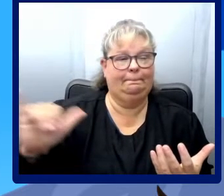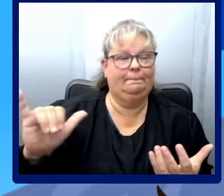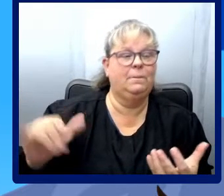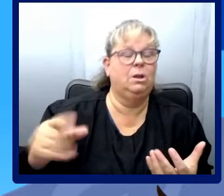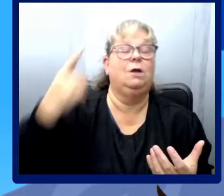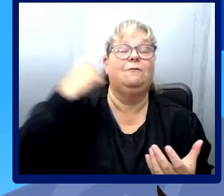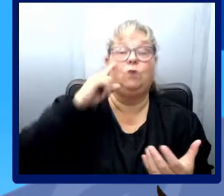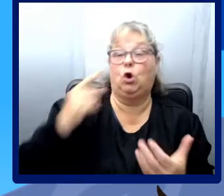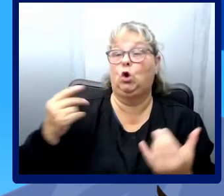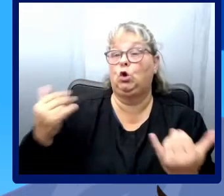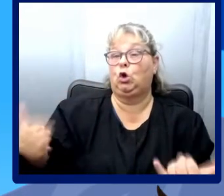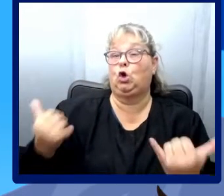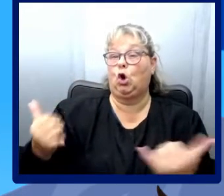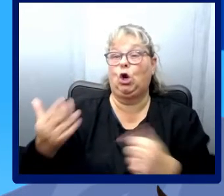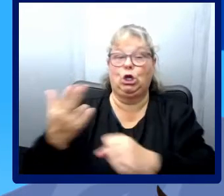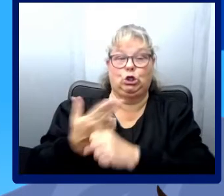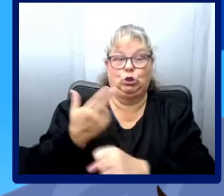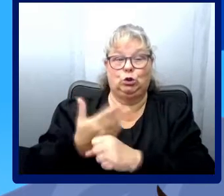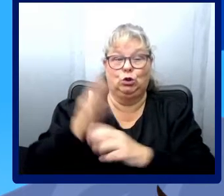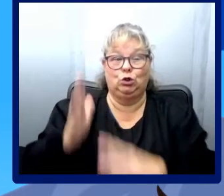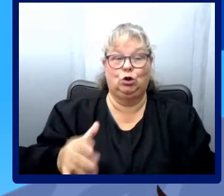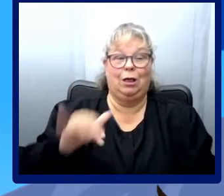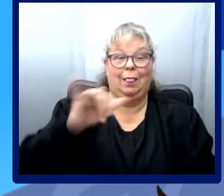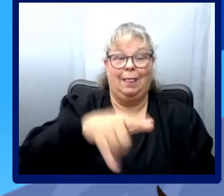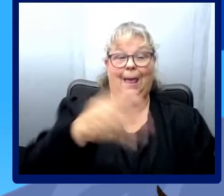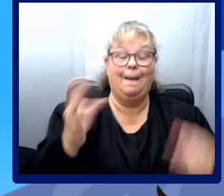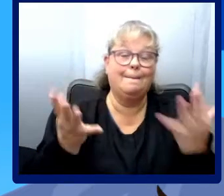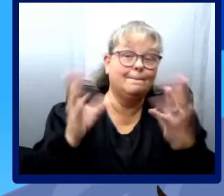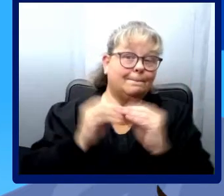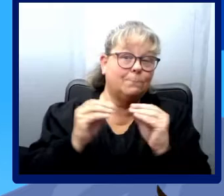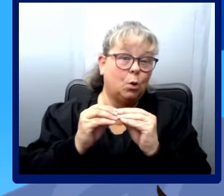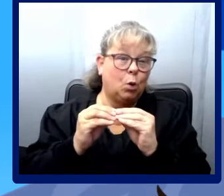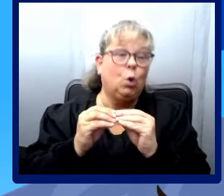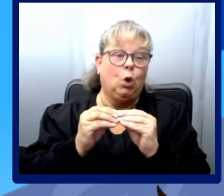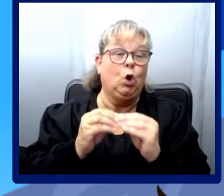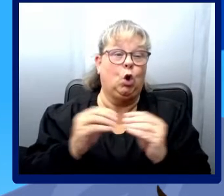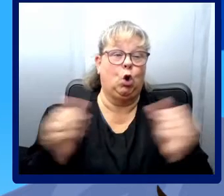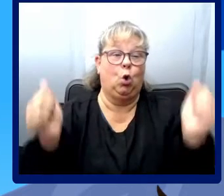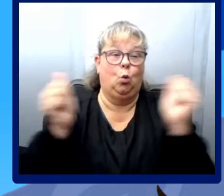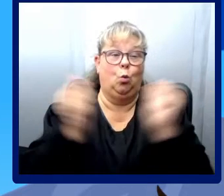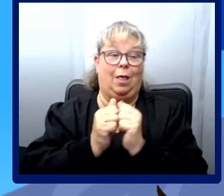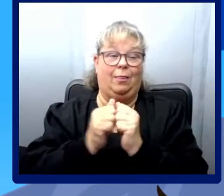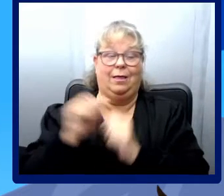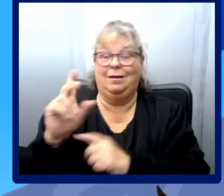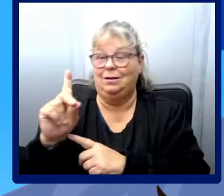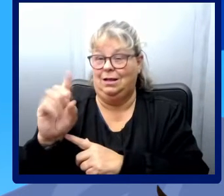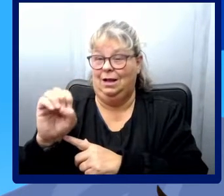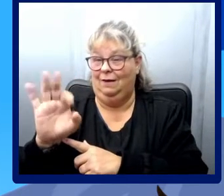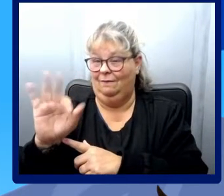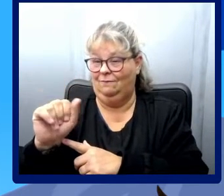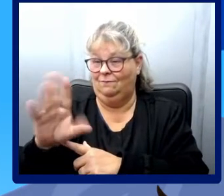y tal vez esta parte es aún más significativa porque con el error de flujo predeterminado de Salesforce,